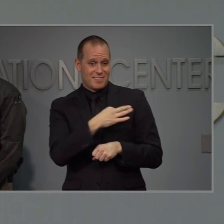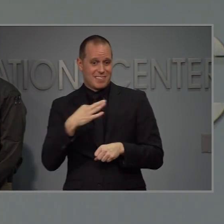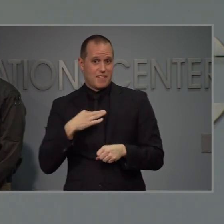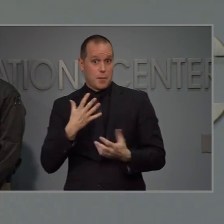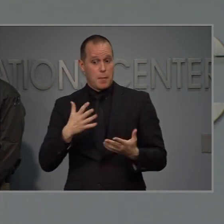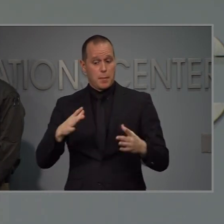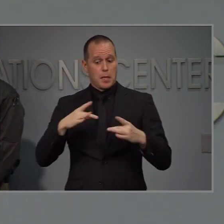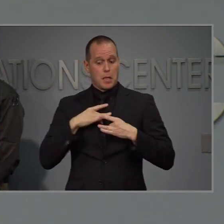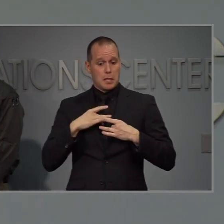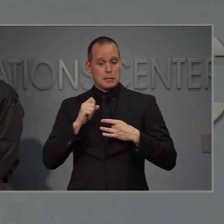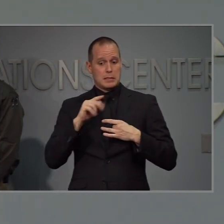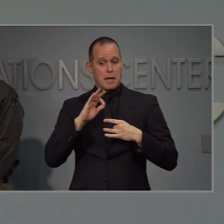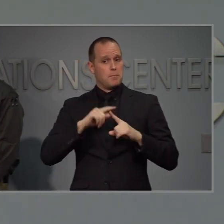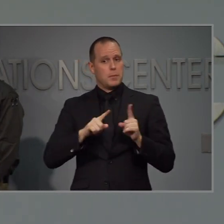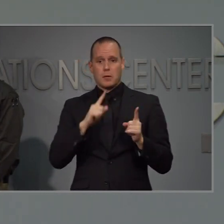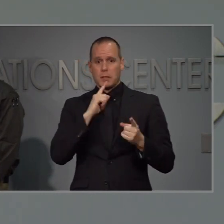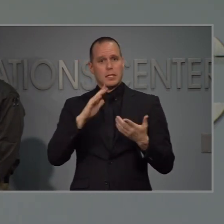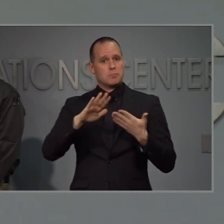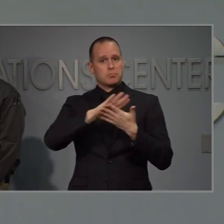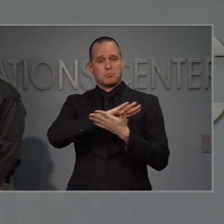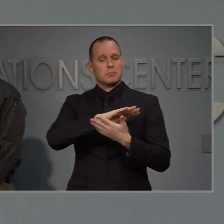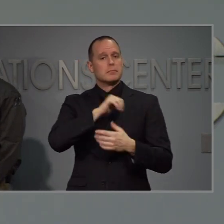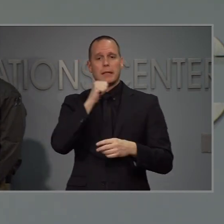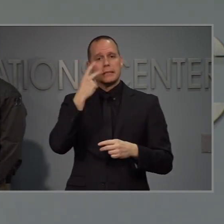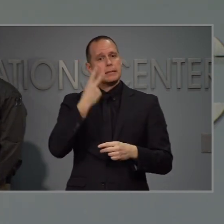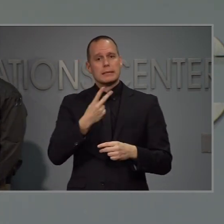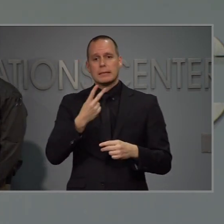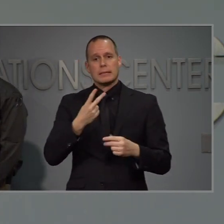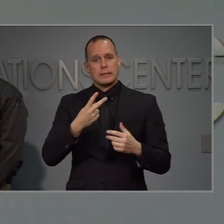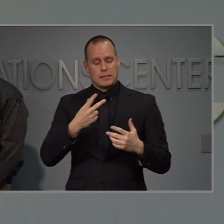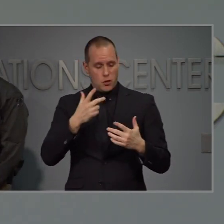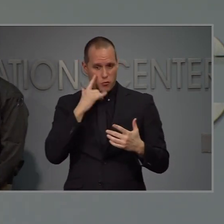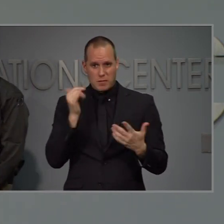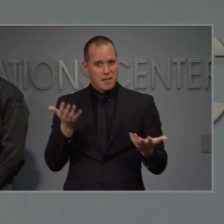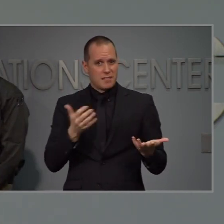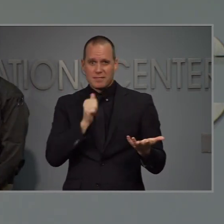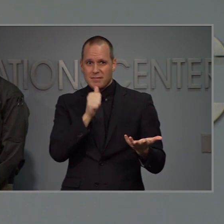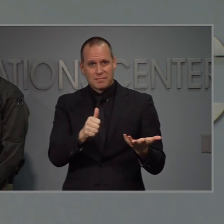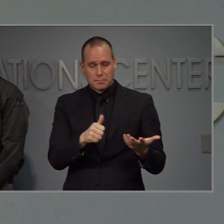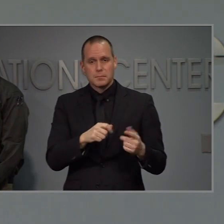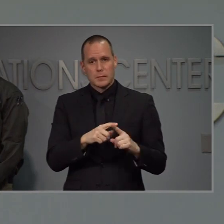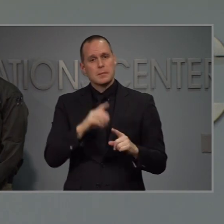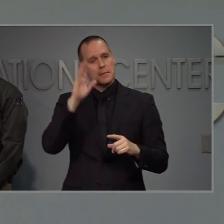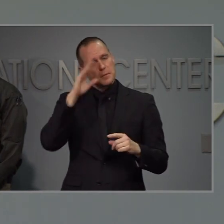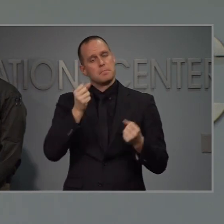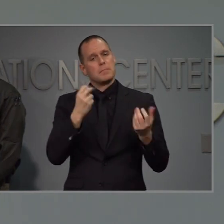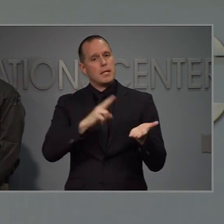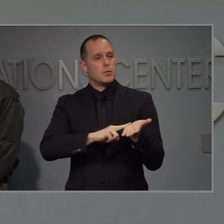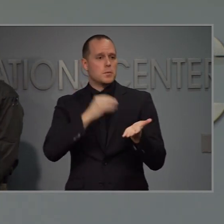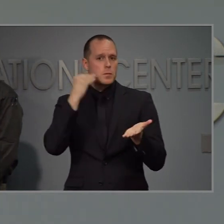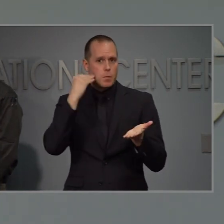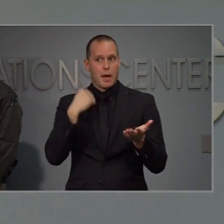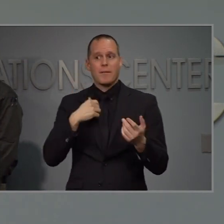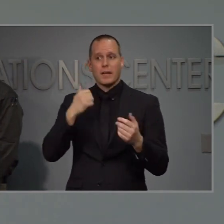Las personas que la mejor están trabajando en asilos a lo mejor